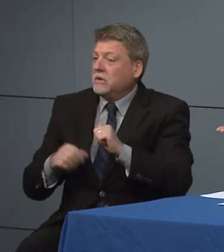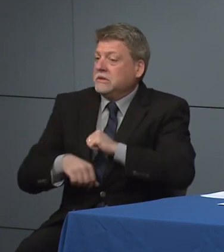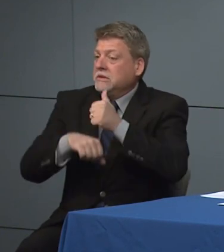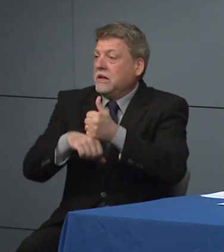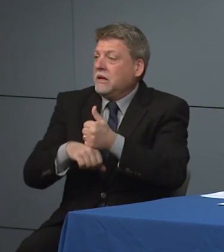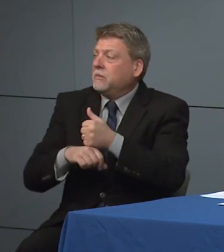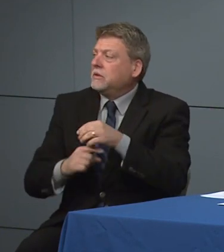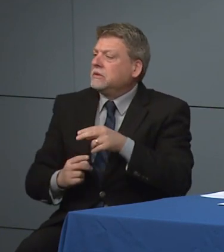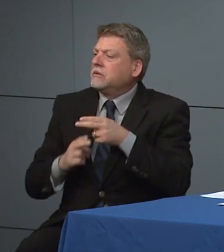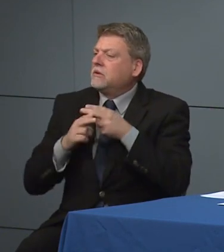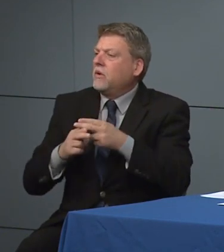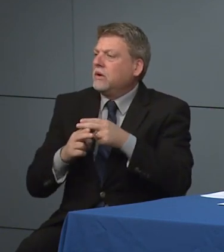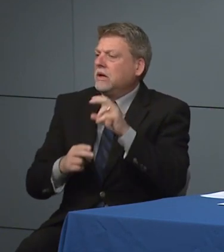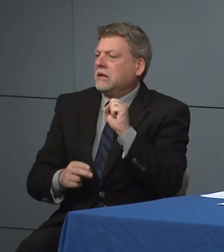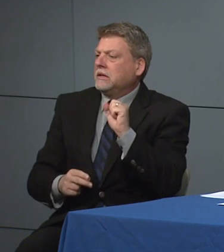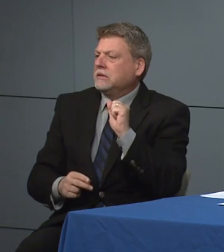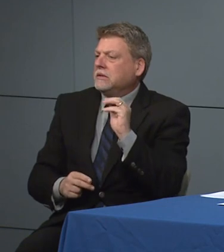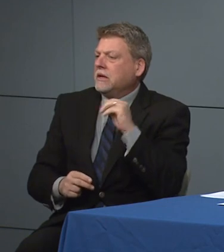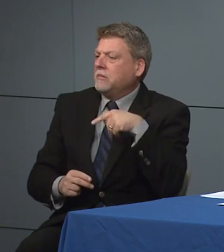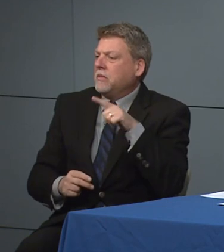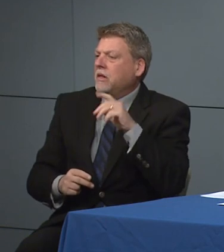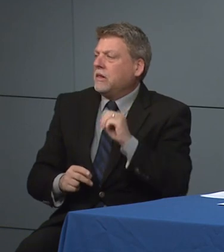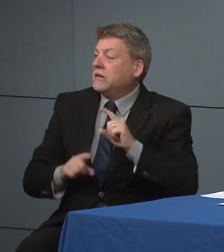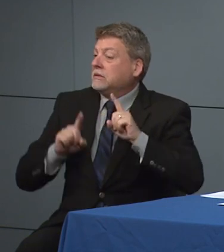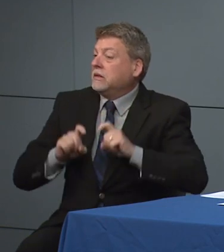sitios de recolección de muestras para poder ampliar la